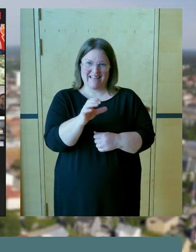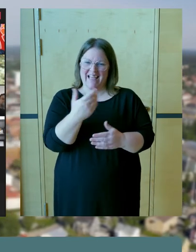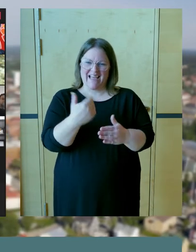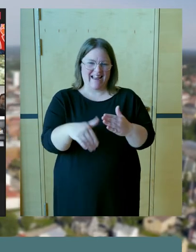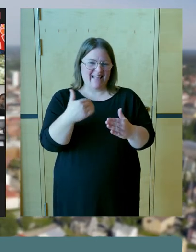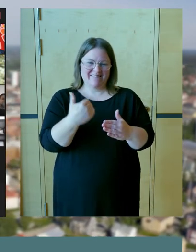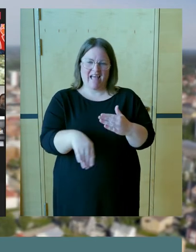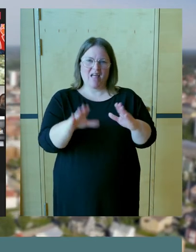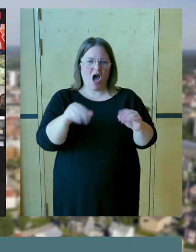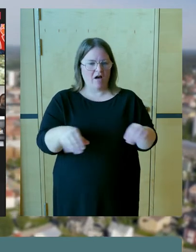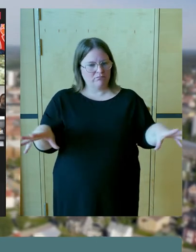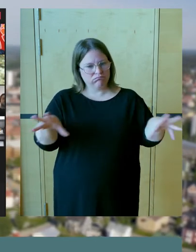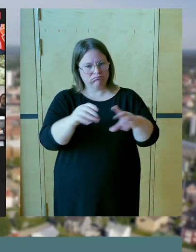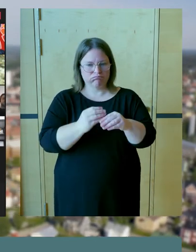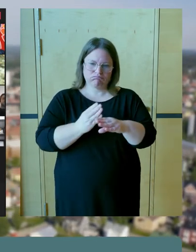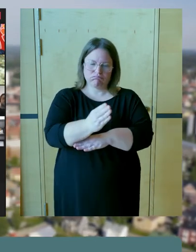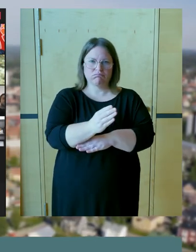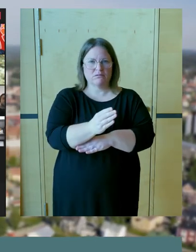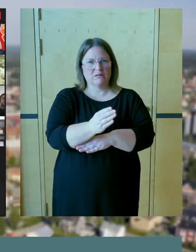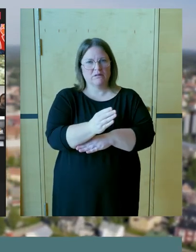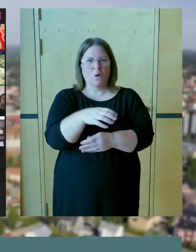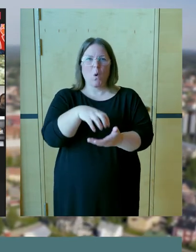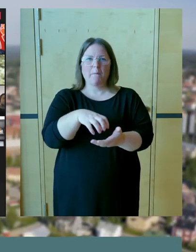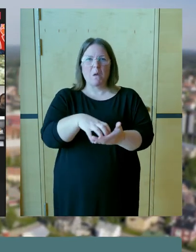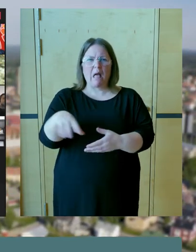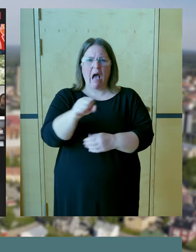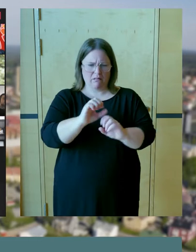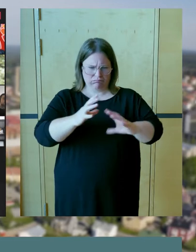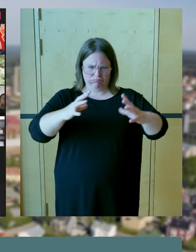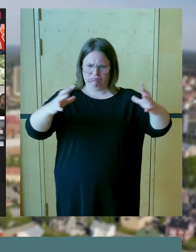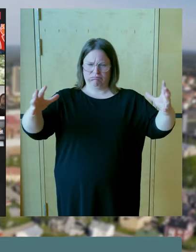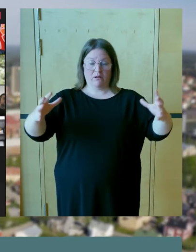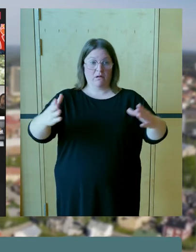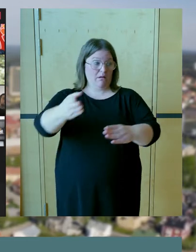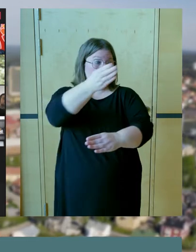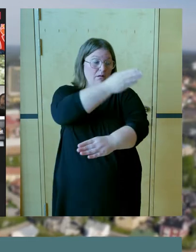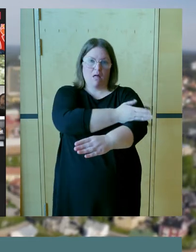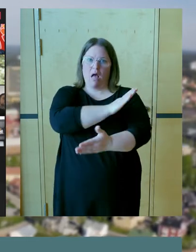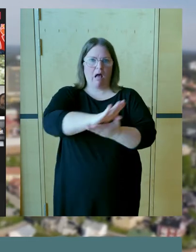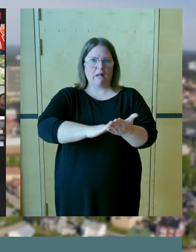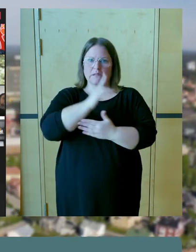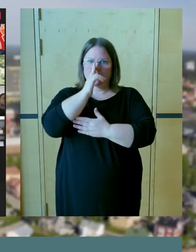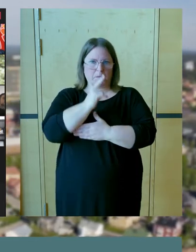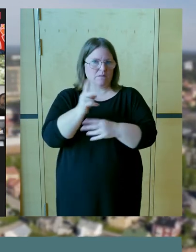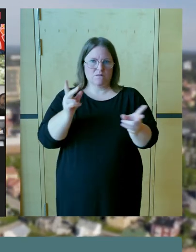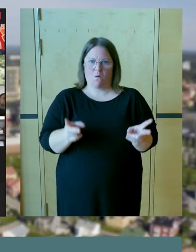Är inne i en tillväxtfas som vi liksom aldrig har sett tidigare Installera ny förskoleenhet i Boliden